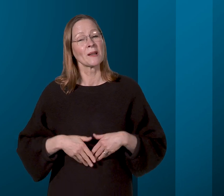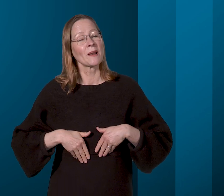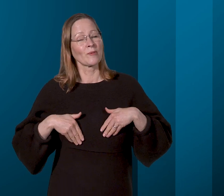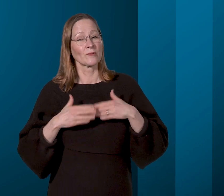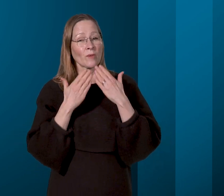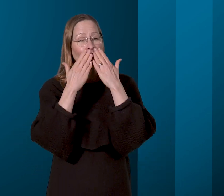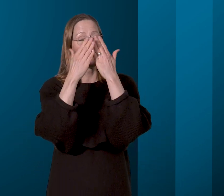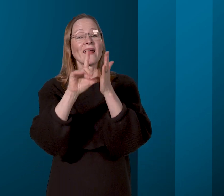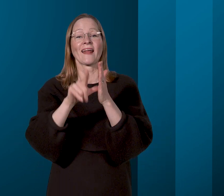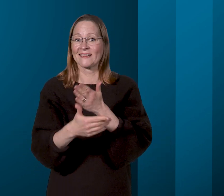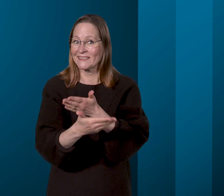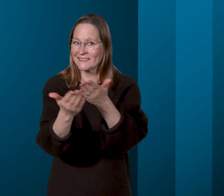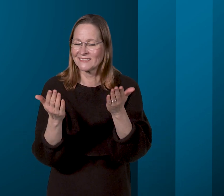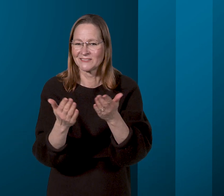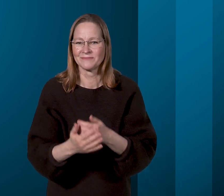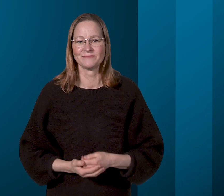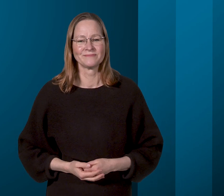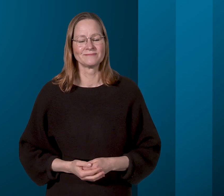Nautinnollisia lukuhetkiä!